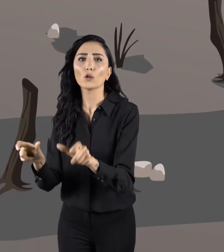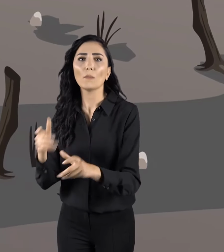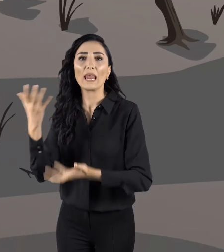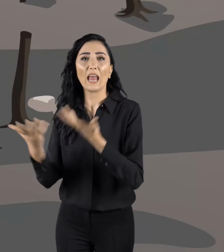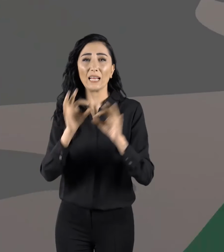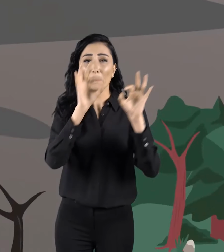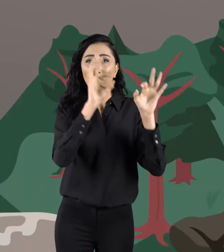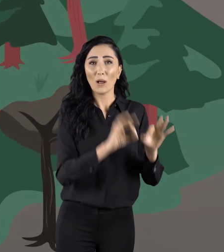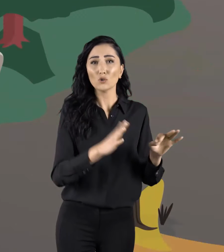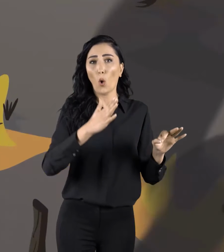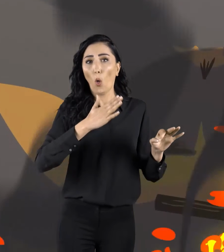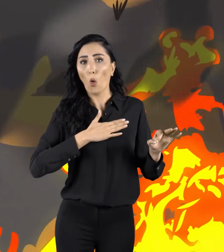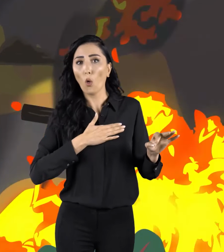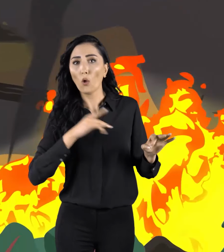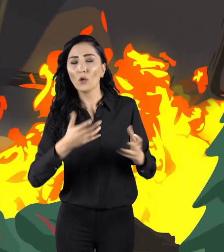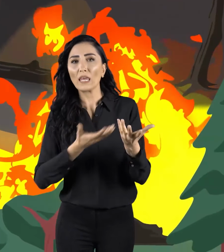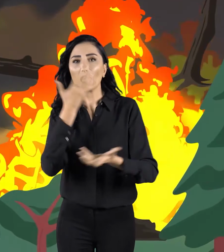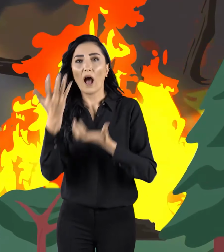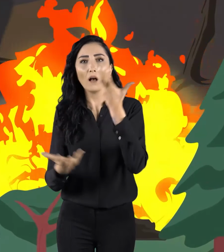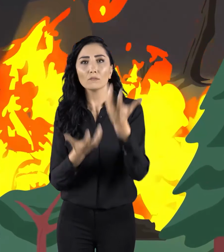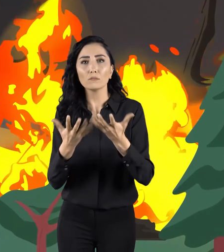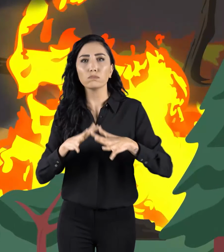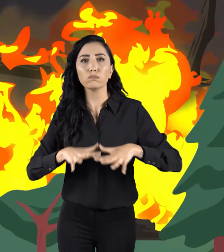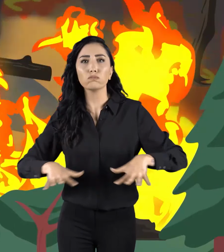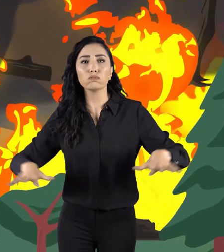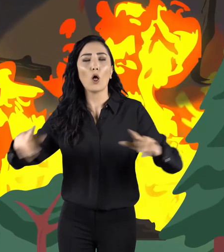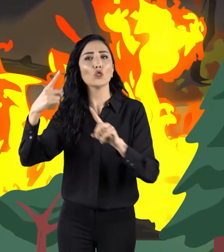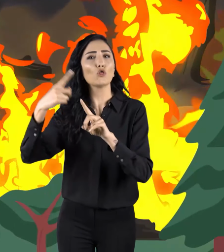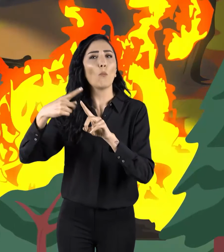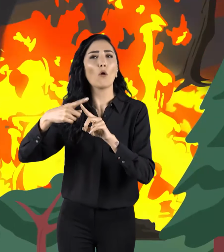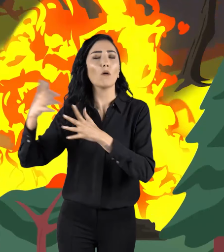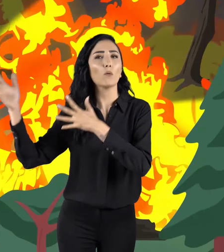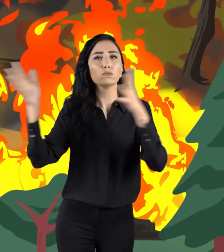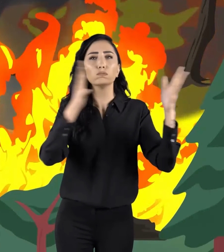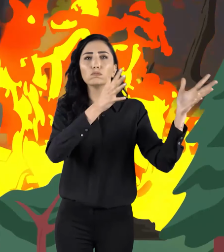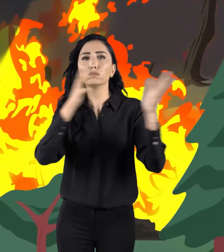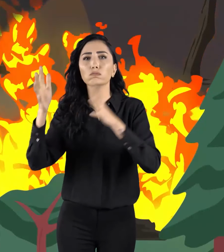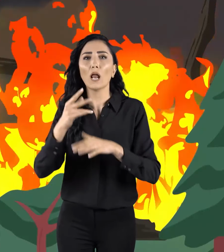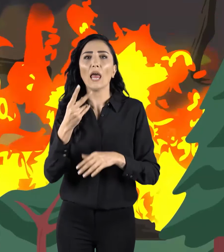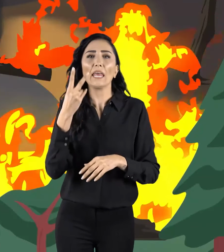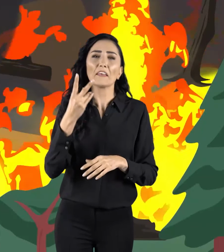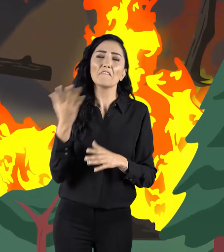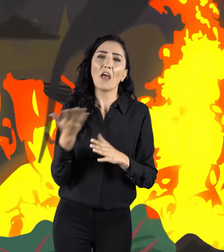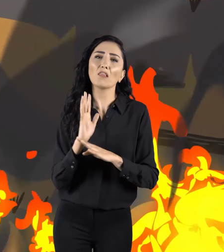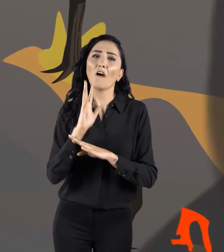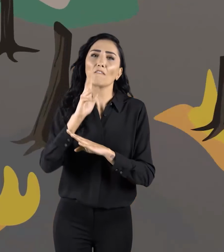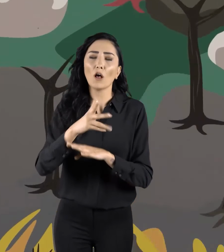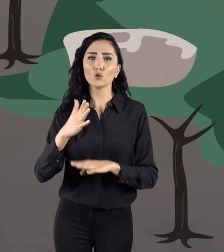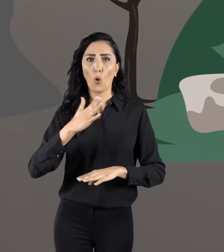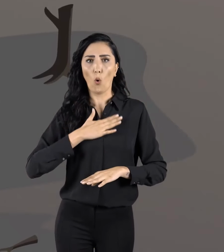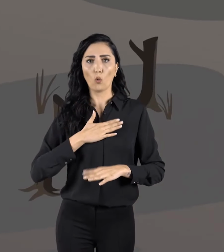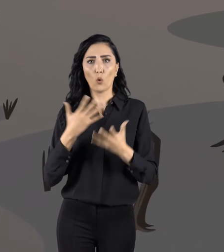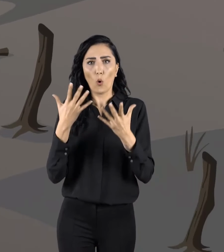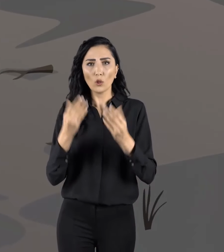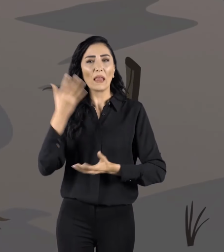Yangının Başı (Ön Kısmı): Yangının ilerleme yönüdür. Topoğrafya ve rüzgâr durumuna göre iki veya daha fazla ön kısım olabilir.